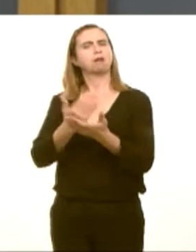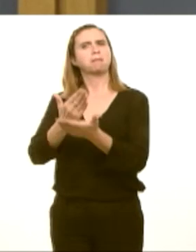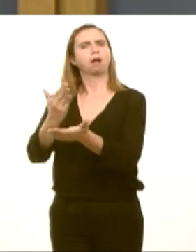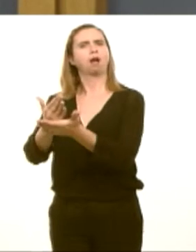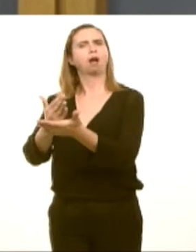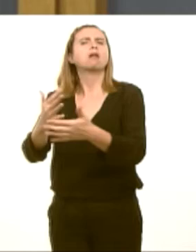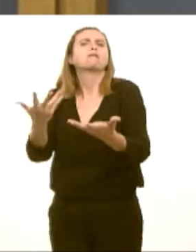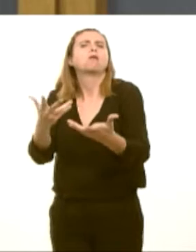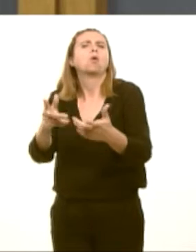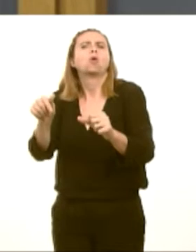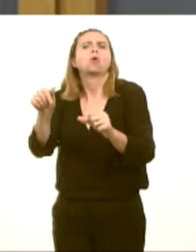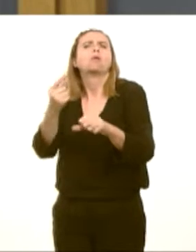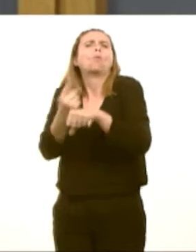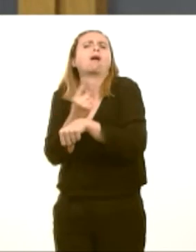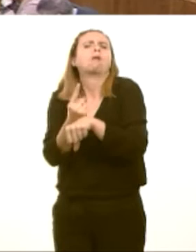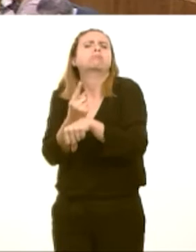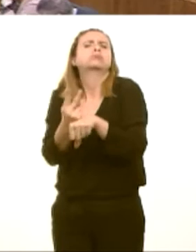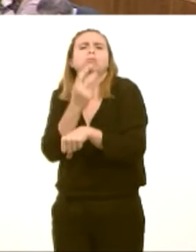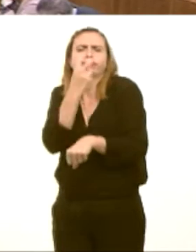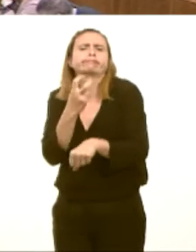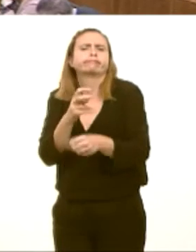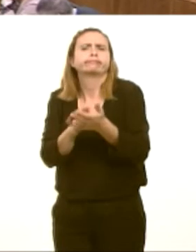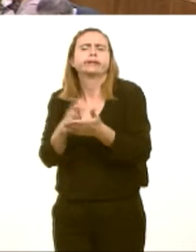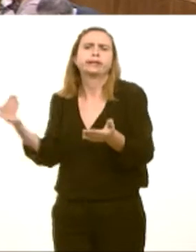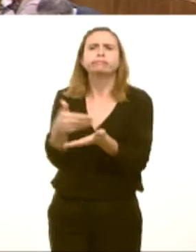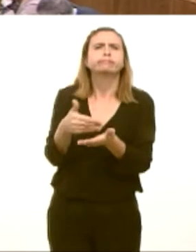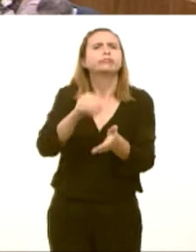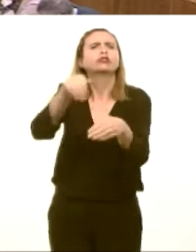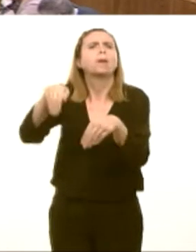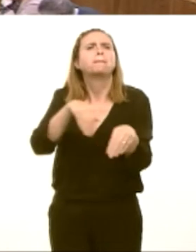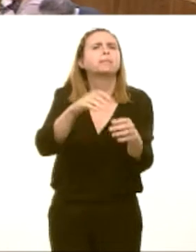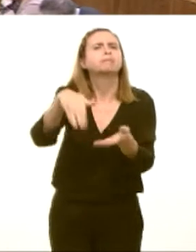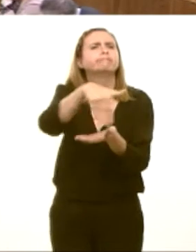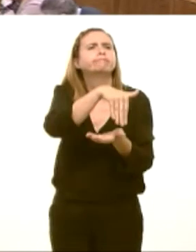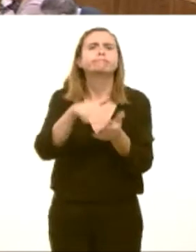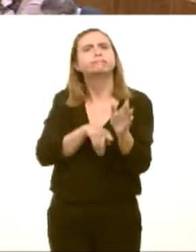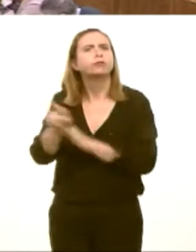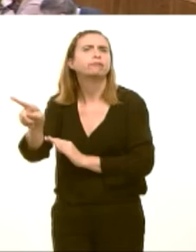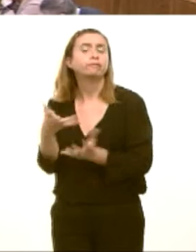lleol yn gwneud hyn yn barod, ac mae Pen-y-bont ar Ogwr yn un, er enghraifft, lle maeín bosib